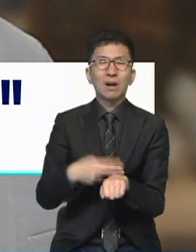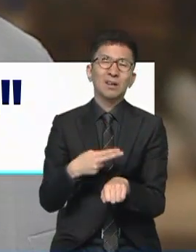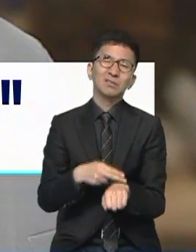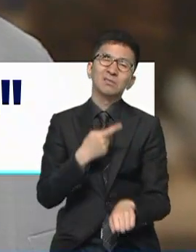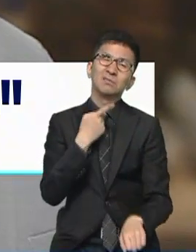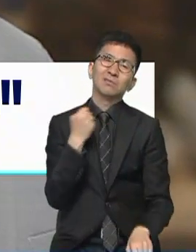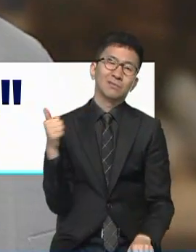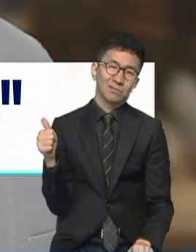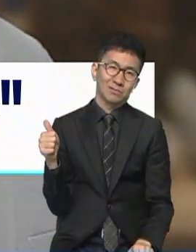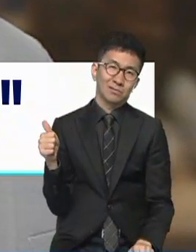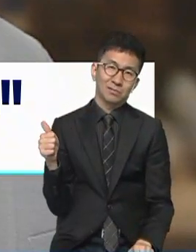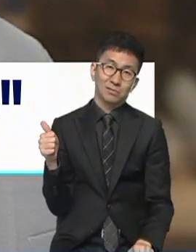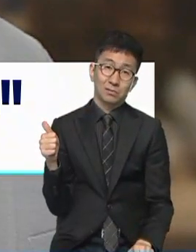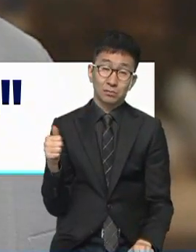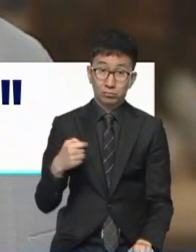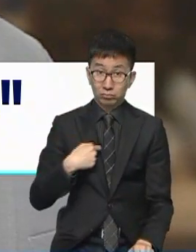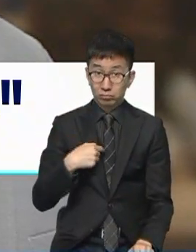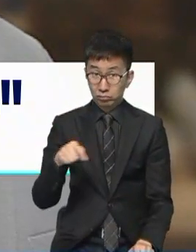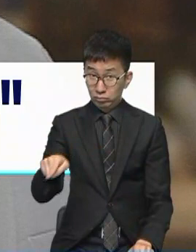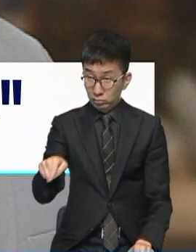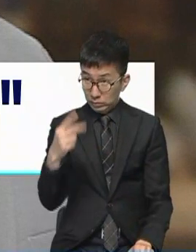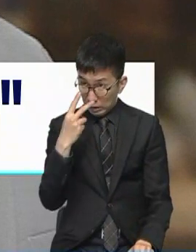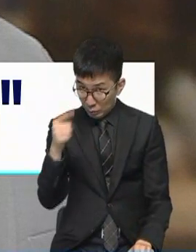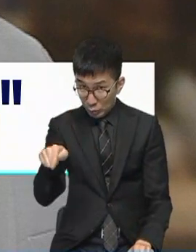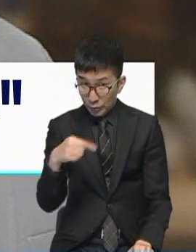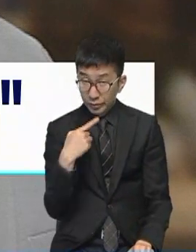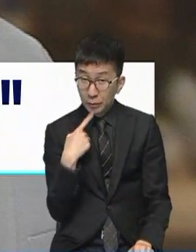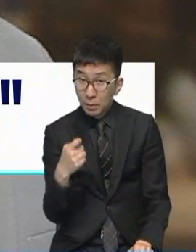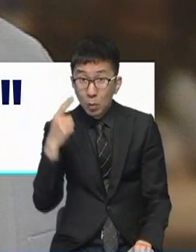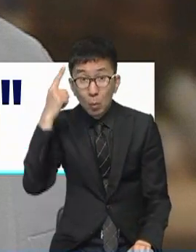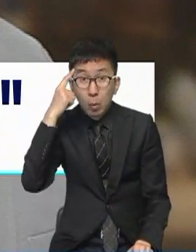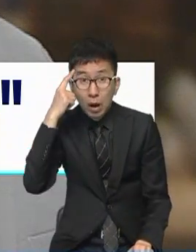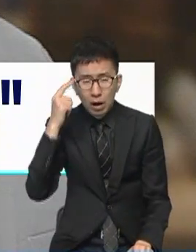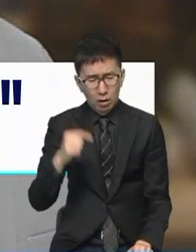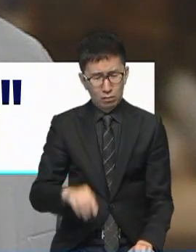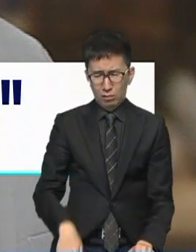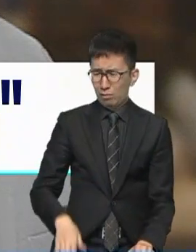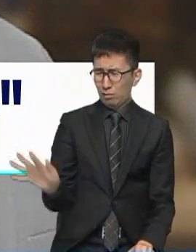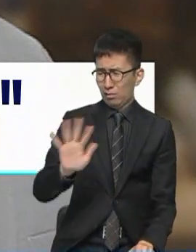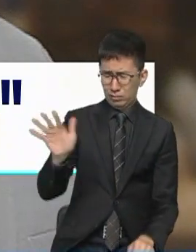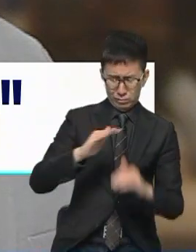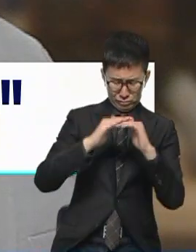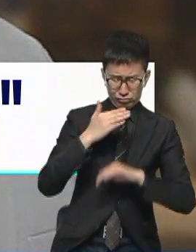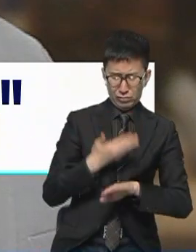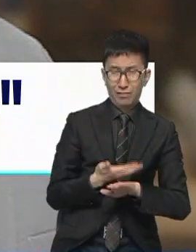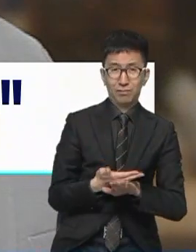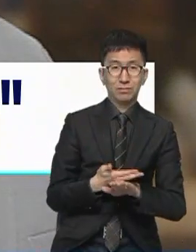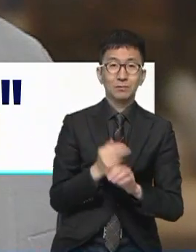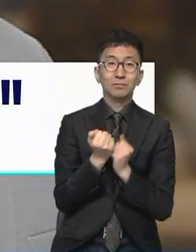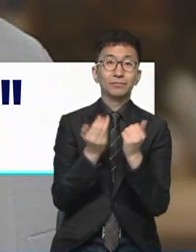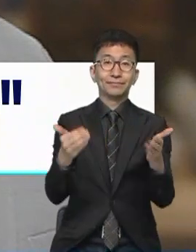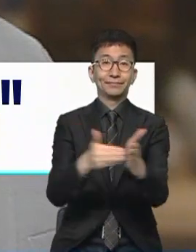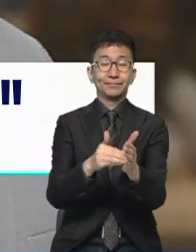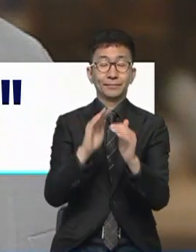걸로 확인됐는데 자신이 감독관을 협박했다는 건 사실과 다르다는 입장문을 냈습니다.